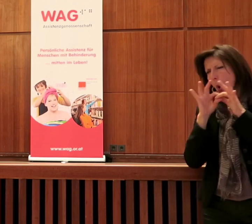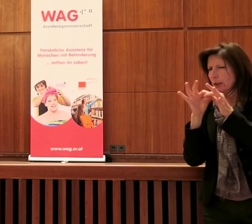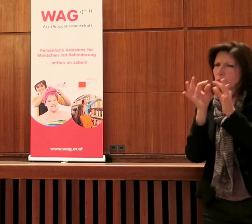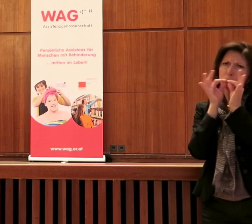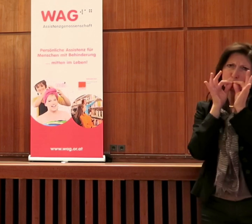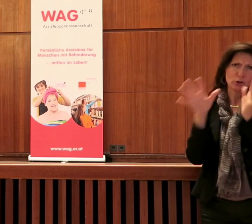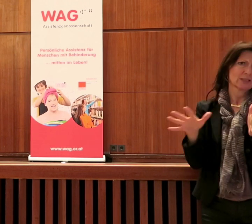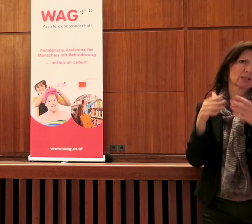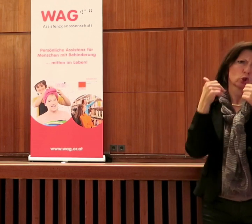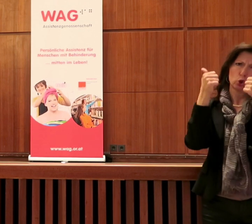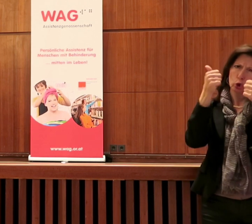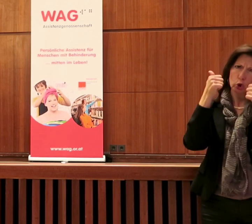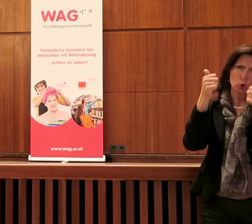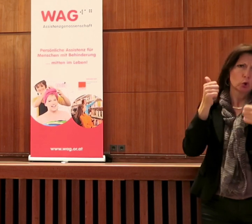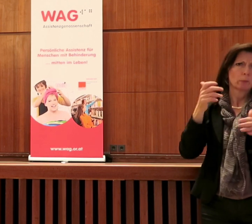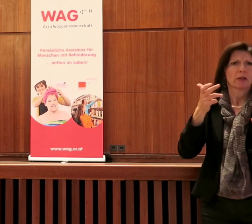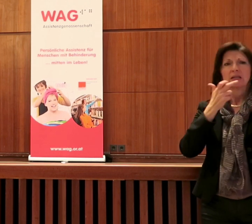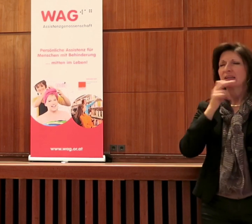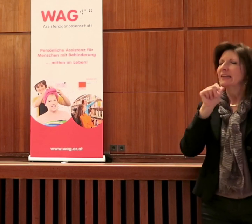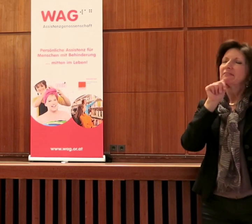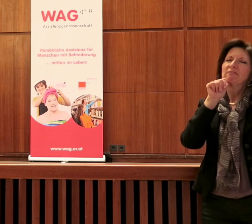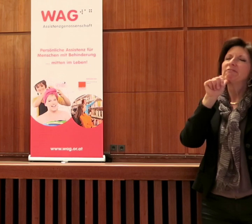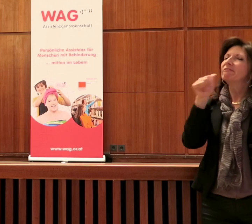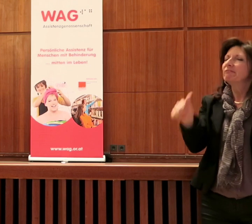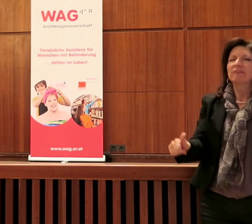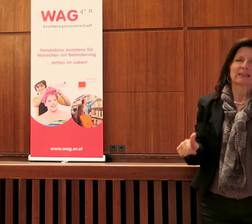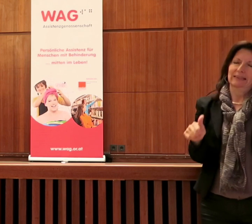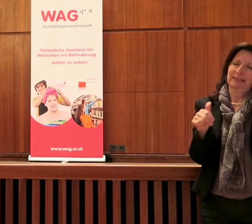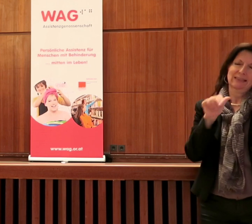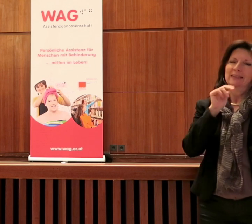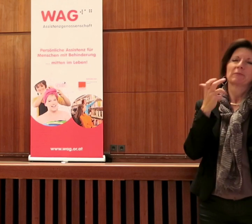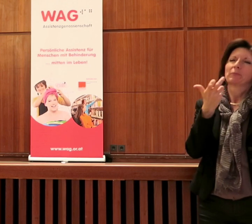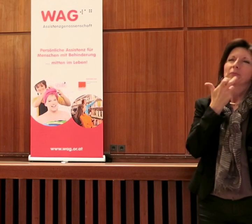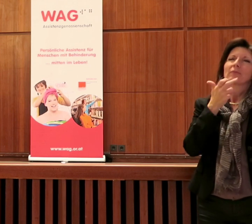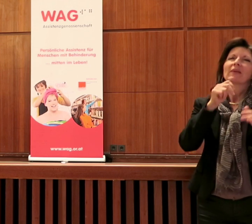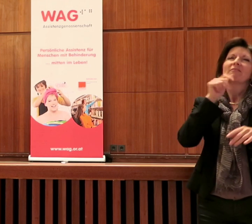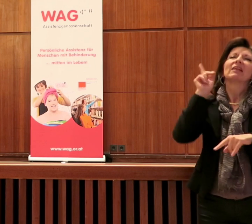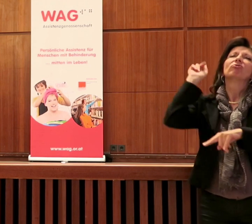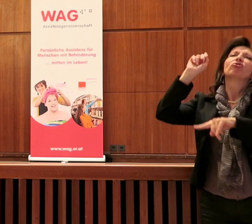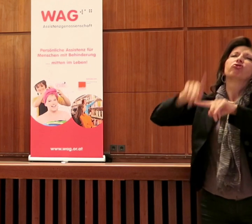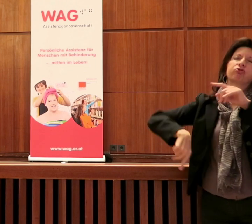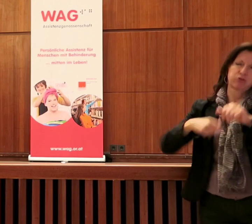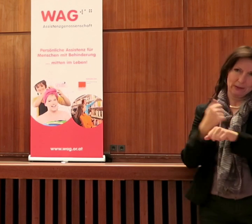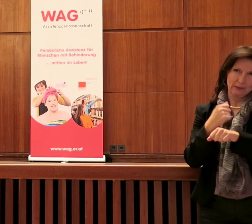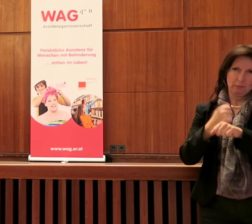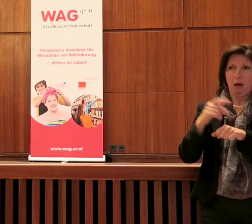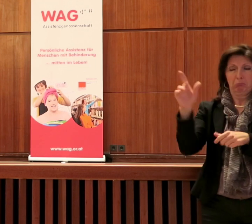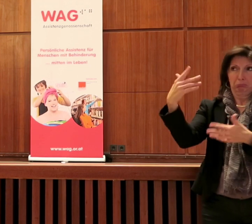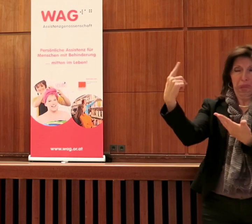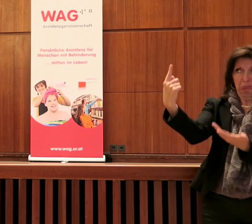Ich möchte denen gar nicht ans Bein pinkeln. Also im Gegenteil. Ich erwähne sie sehr gerne. Sie machen super Arbeit.